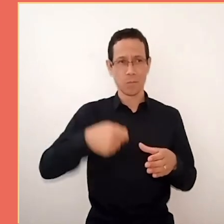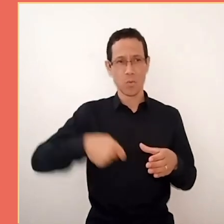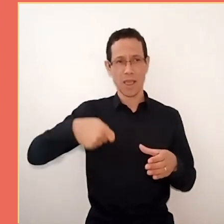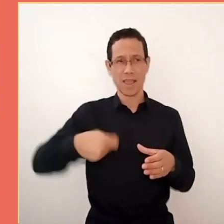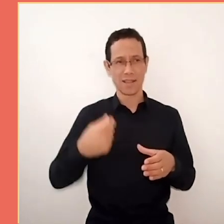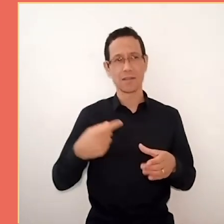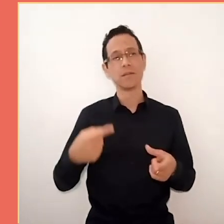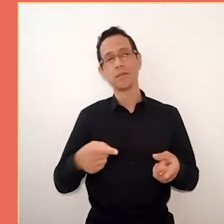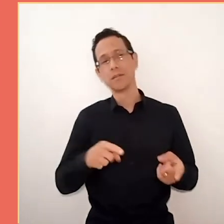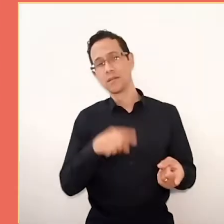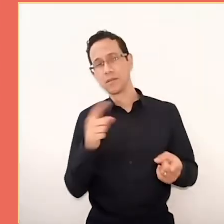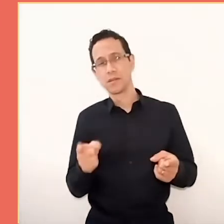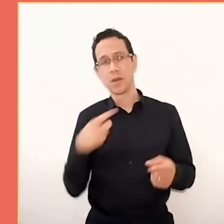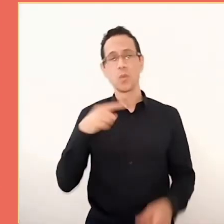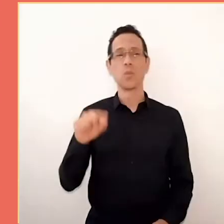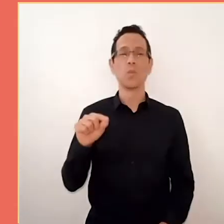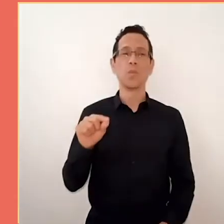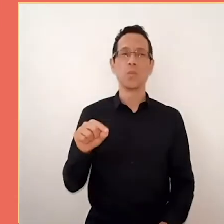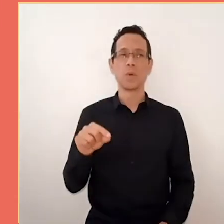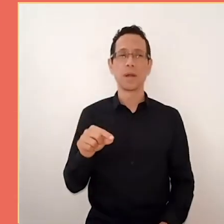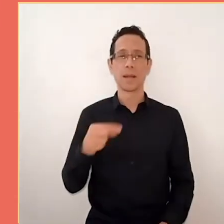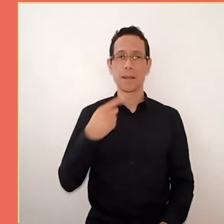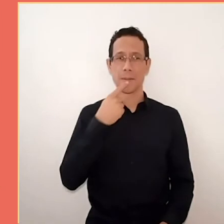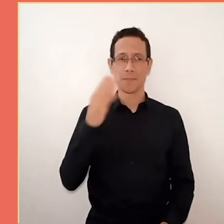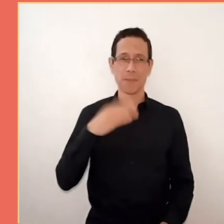Aí embaixo alguns instrumentos de cozinha,